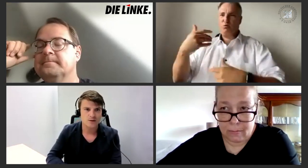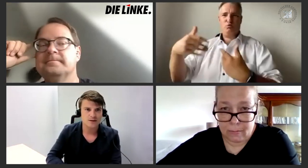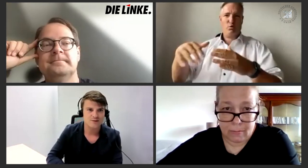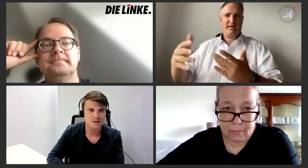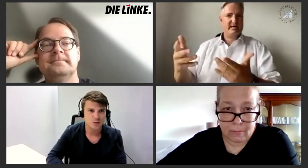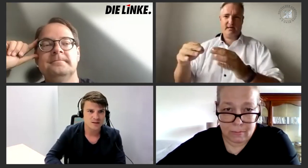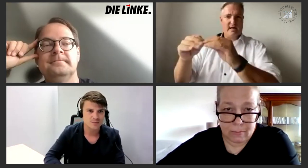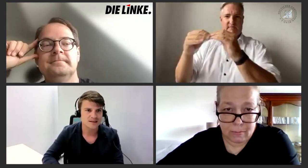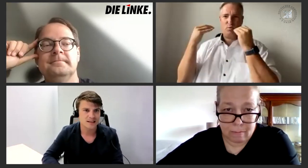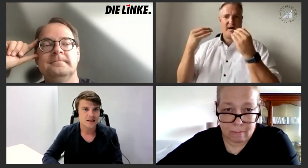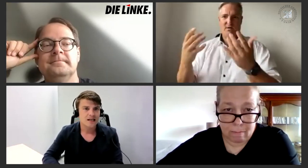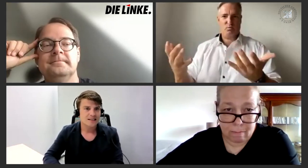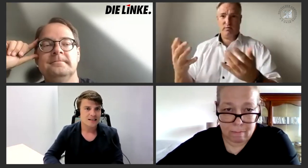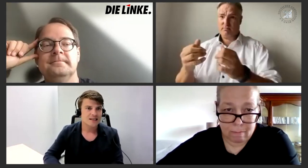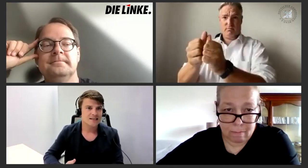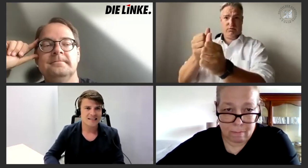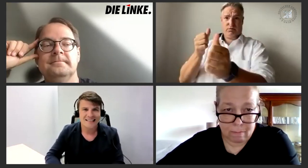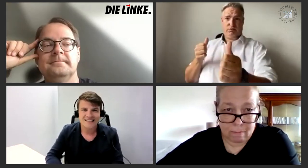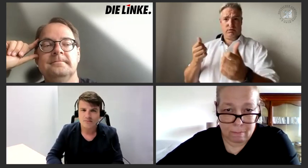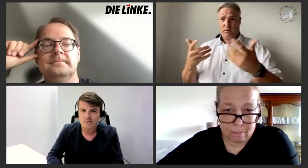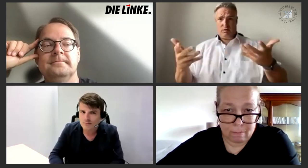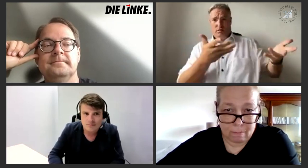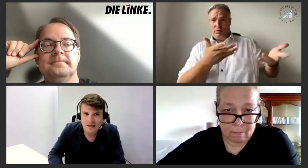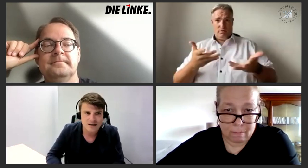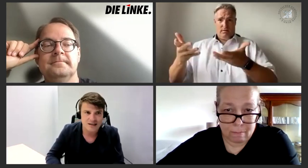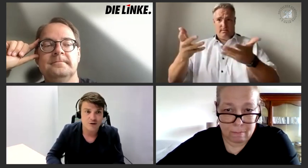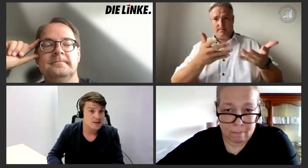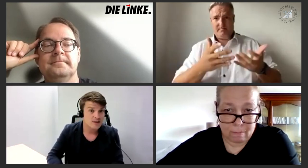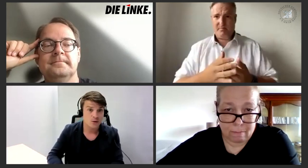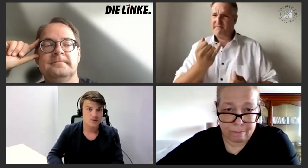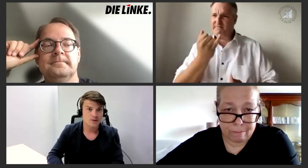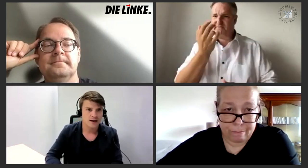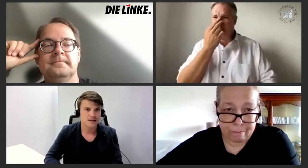gibt halt viele Stellen, beziehungsweise viele Bundesministerien, die halt mit